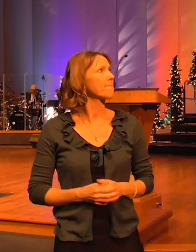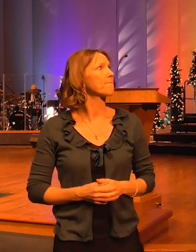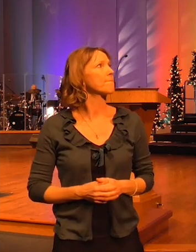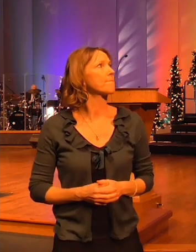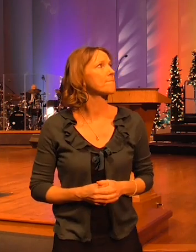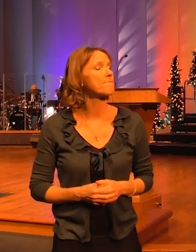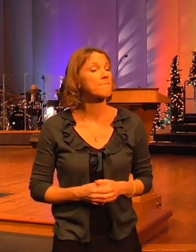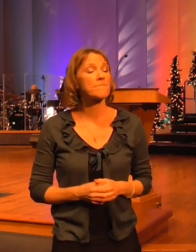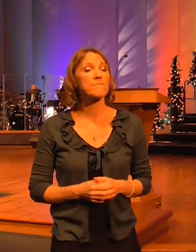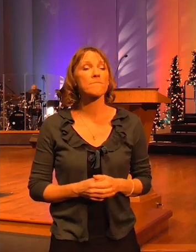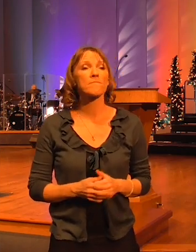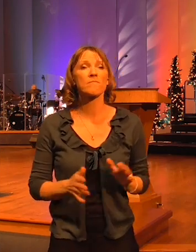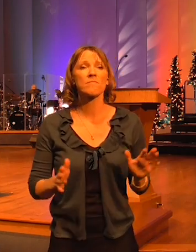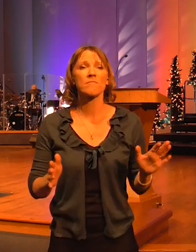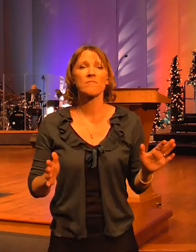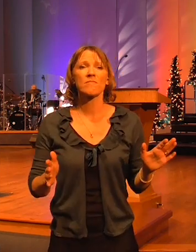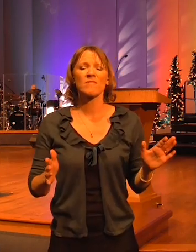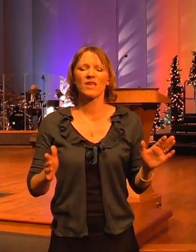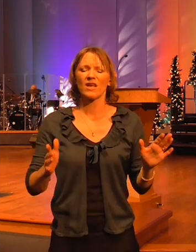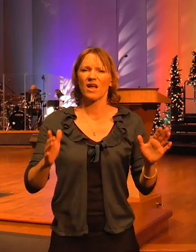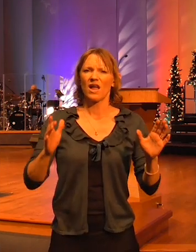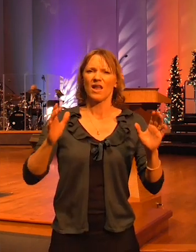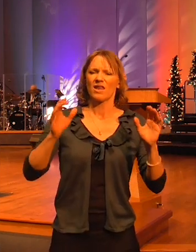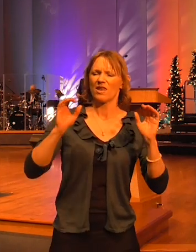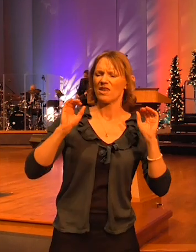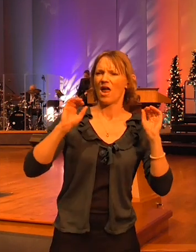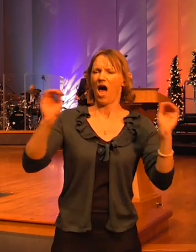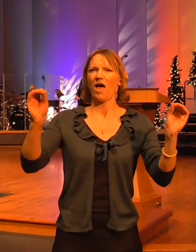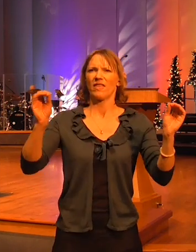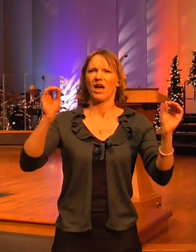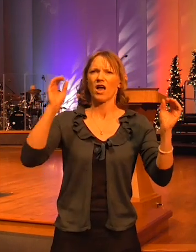y un Nada te ha preocupado más que las heridas de tu familia.